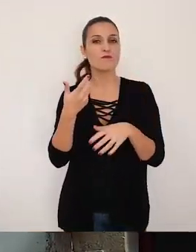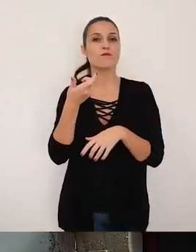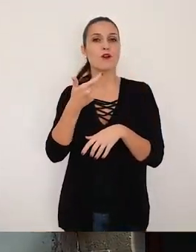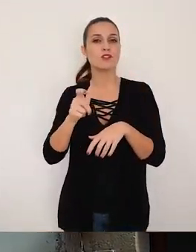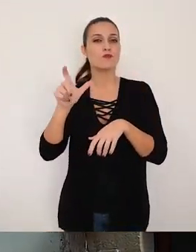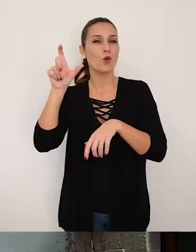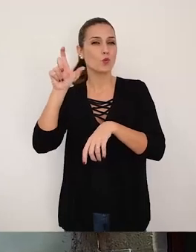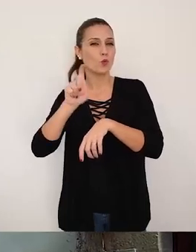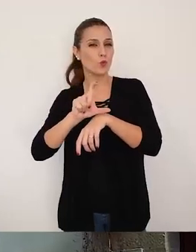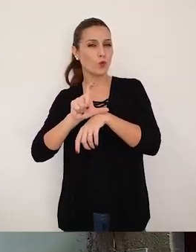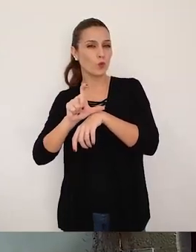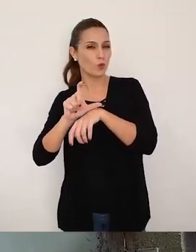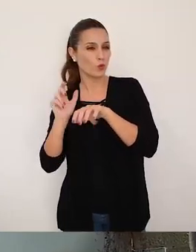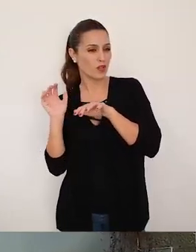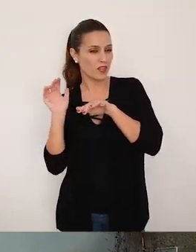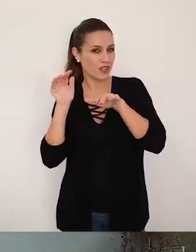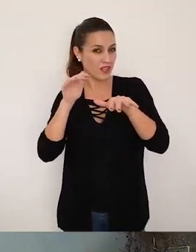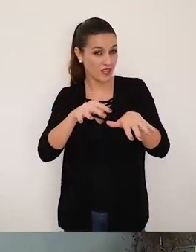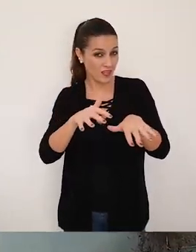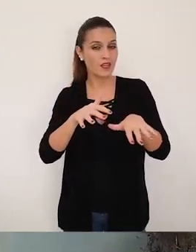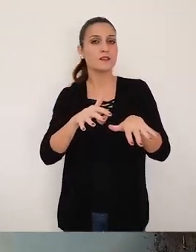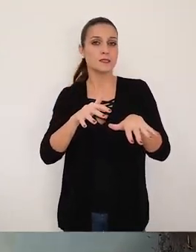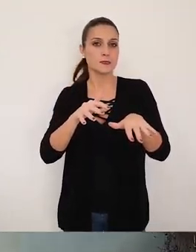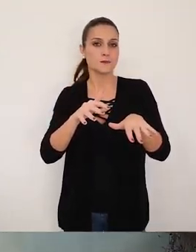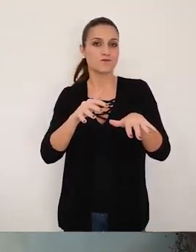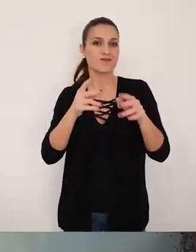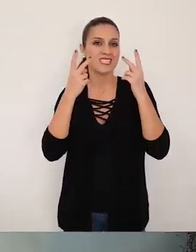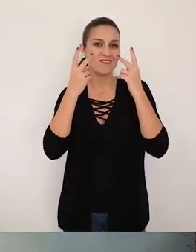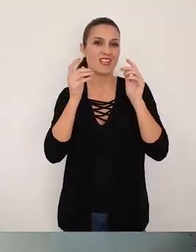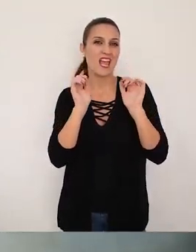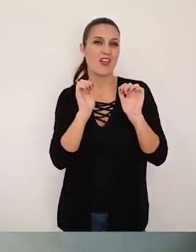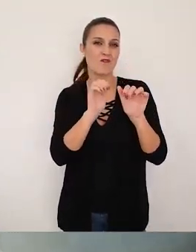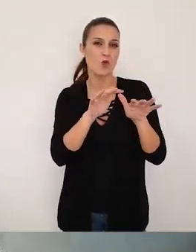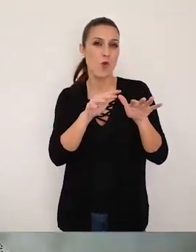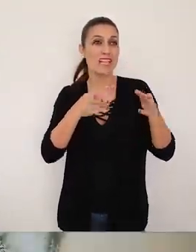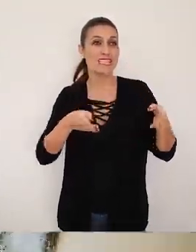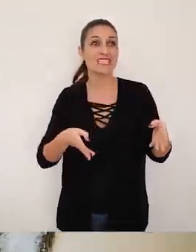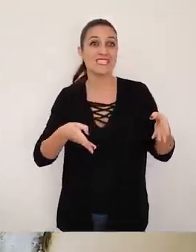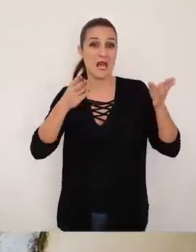incursioni turco-ottomane, riaffiora in diversi impianti edilizi che si ergono nel centro